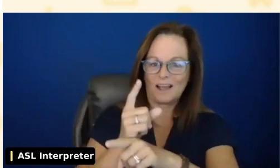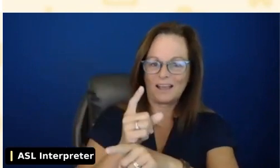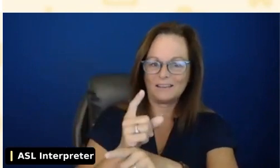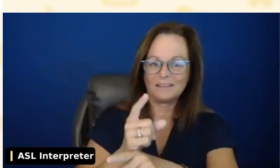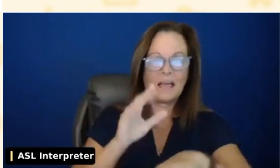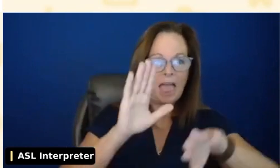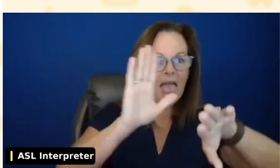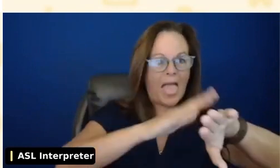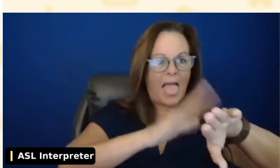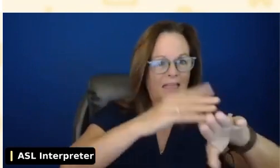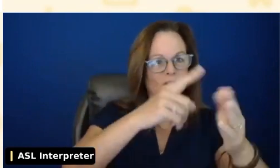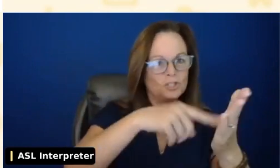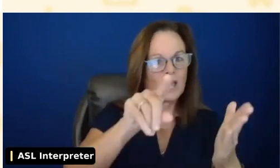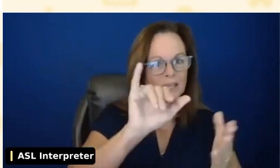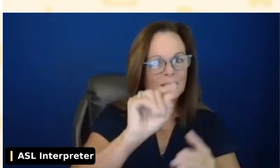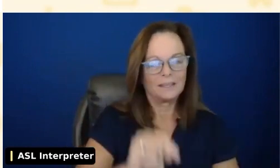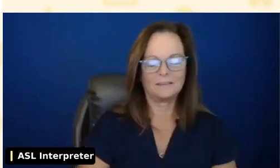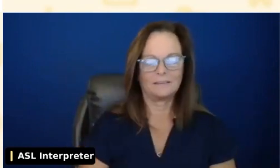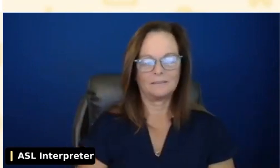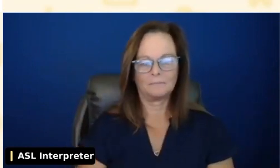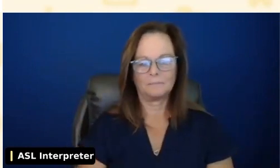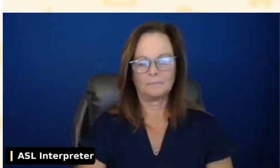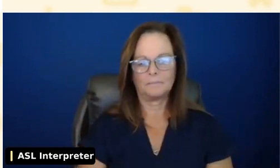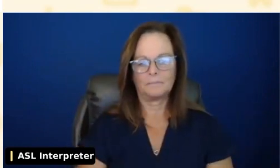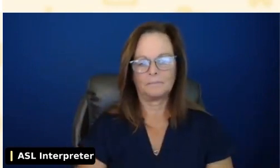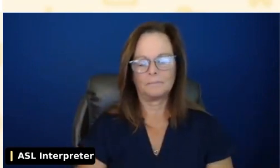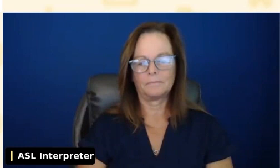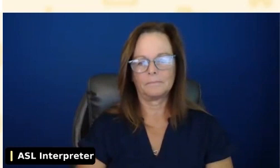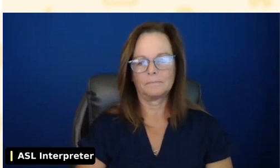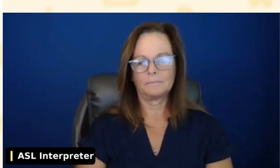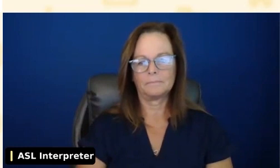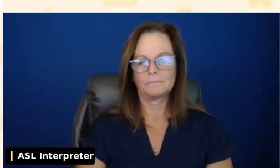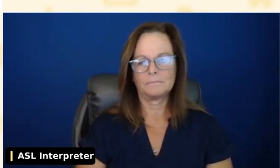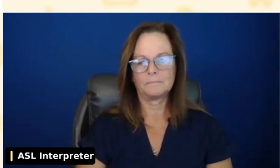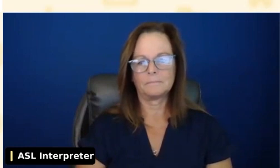Sé que en Word tendrá un pequeño ícono en la parte inferior